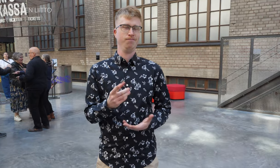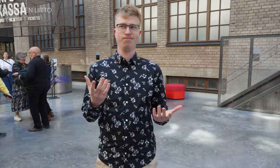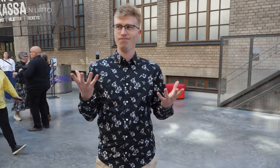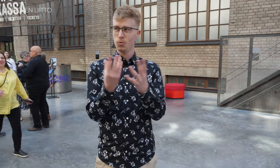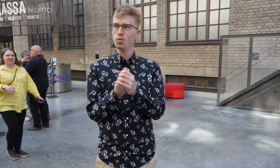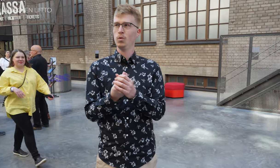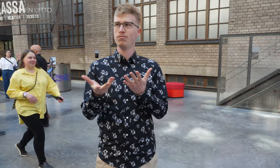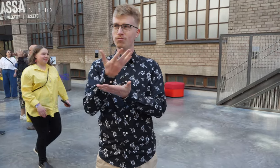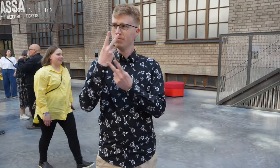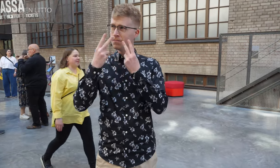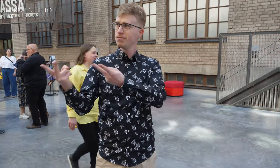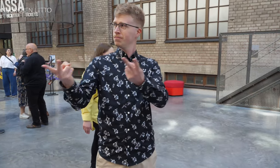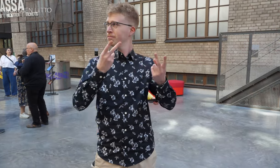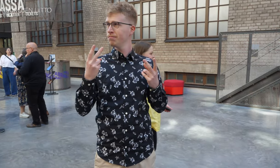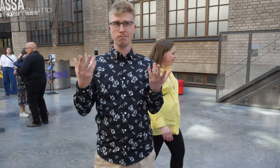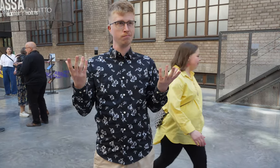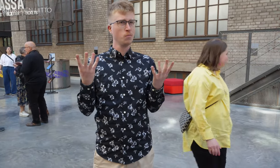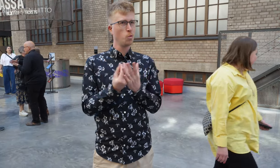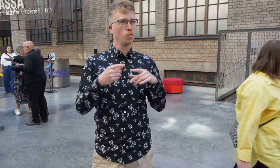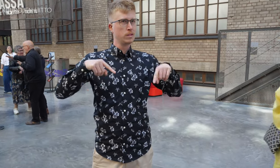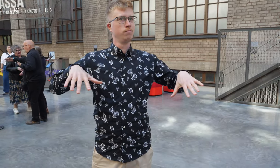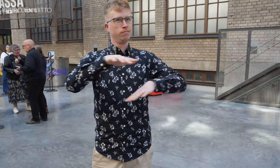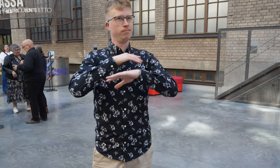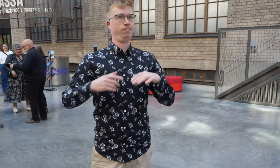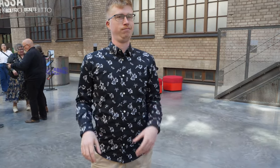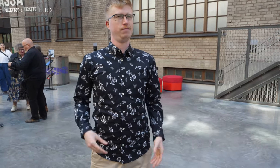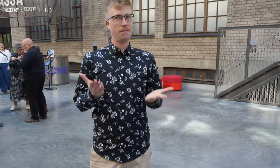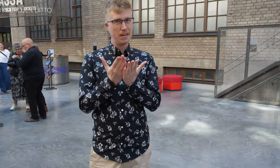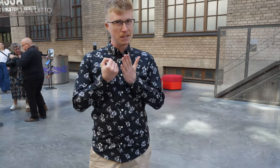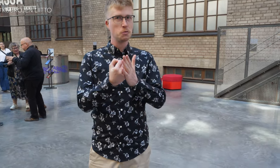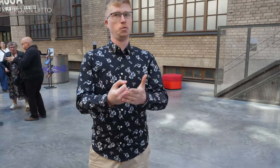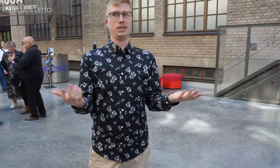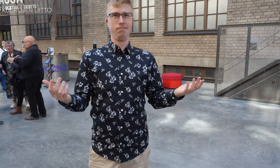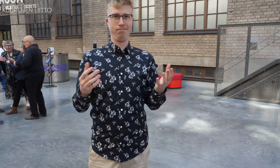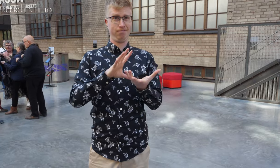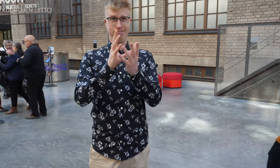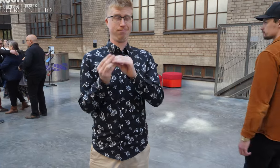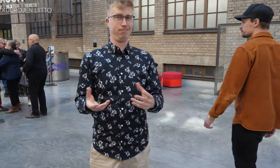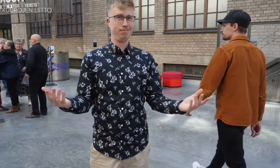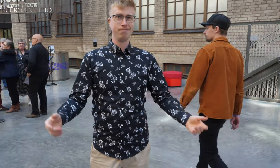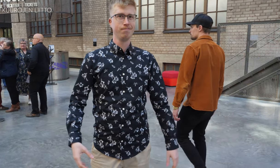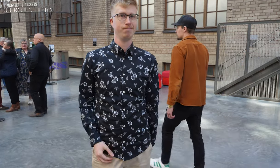Että ollaan täällä yhdessä ja saadaan toisistamme vertaistukea.